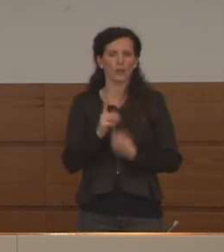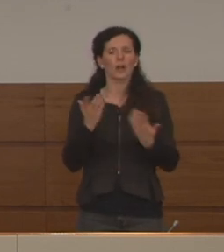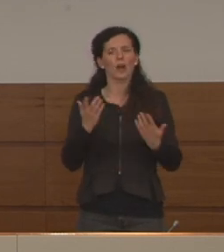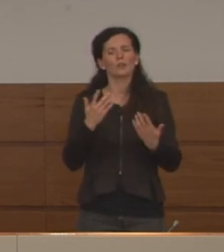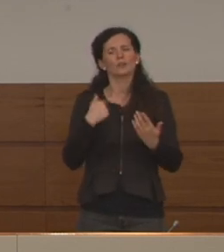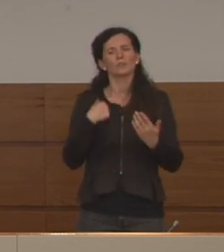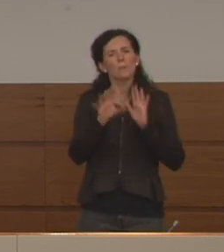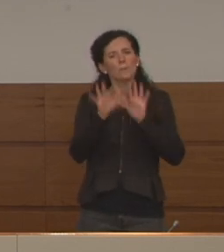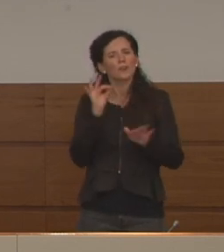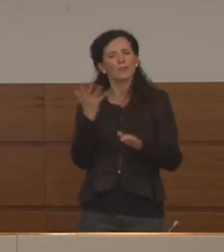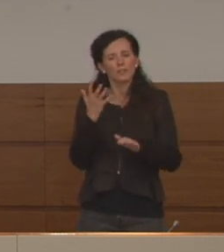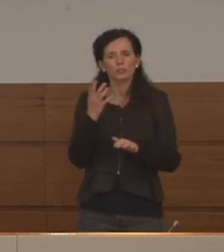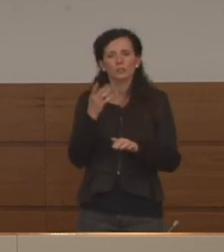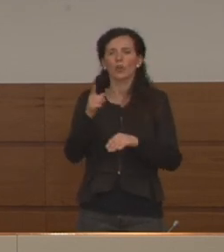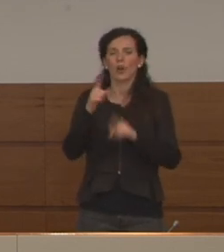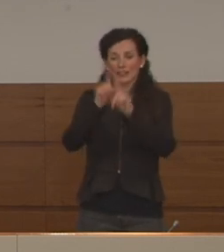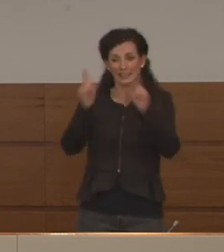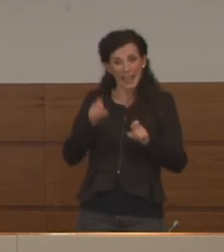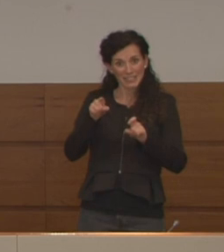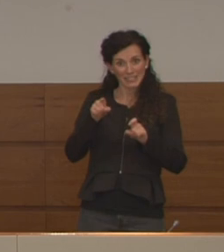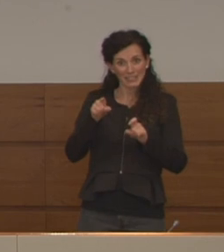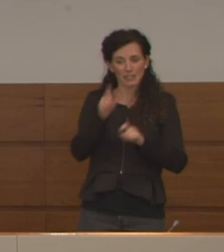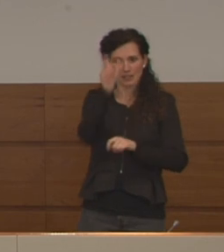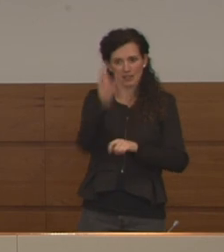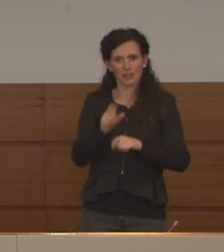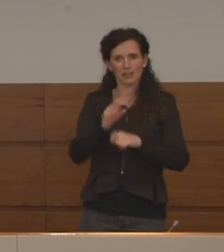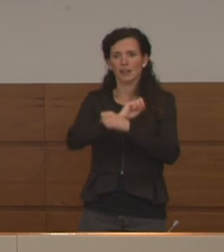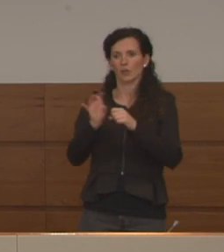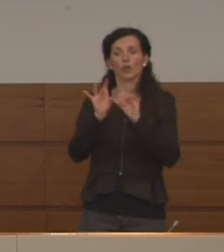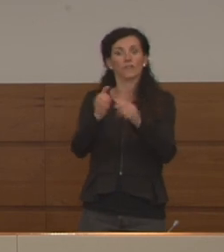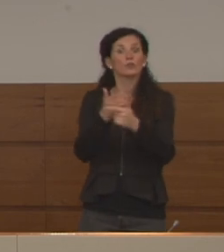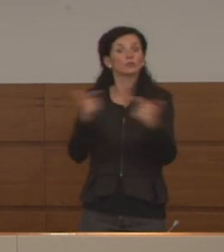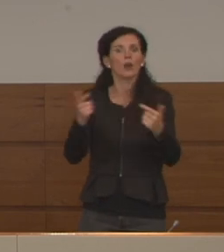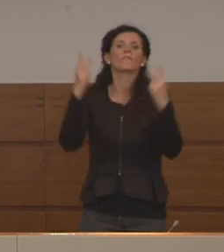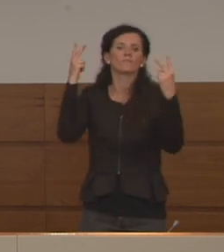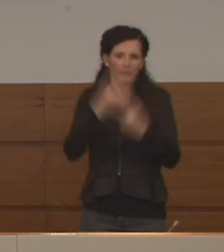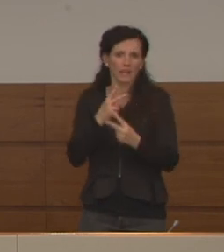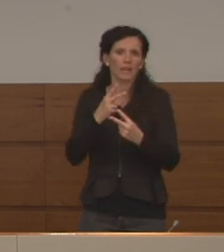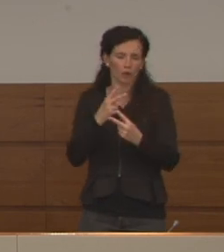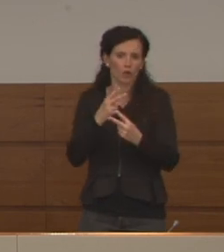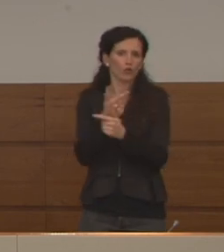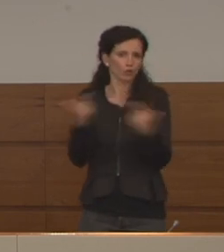elevata che chi testa negativo è veramente negativo. Ma ci possiamo sicuramente